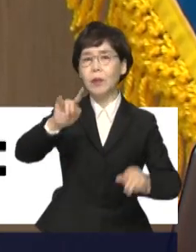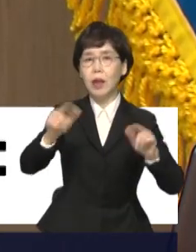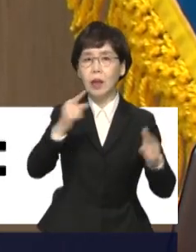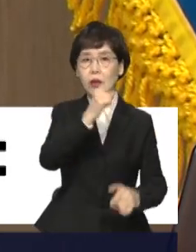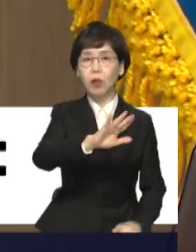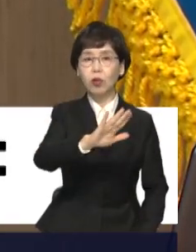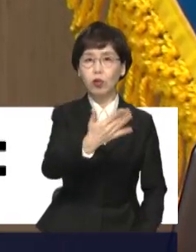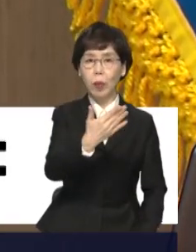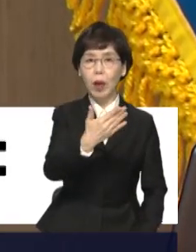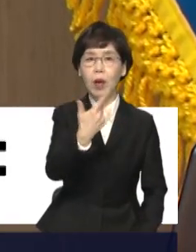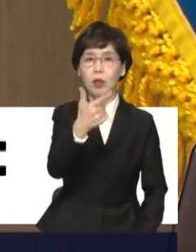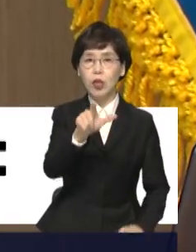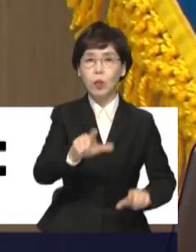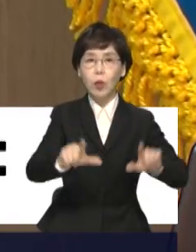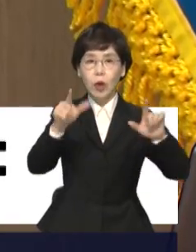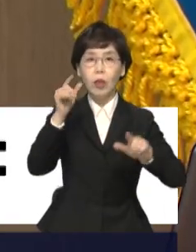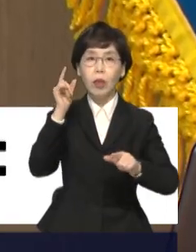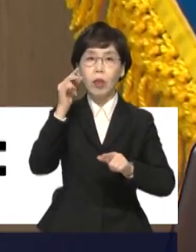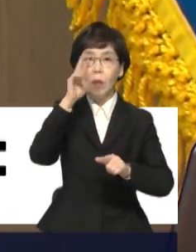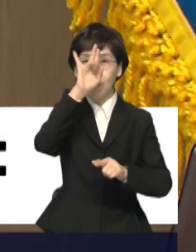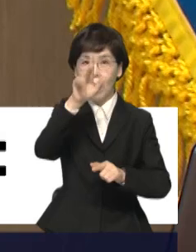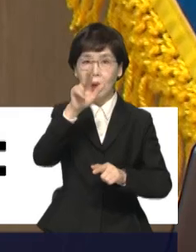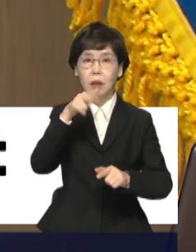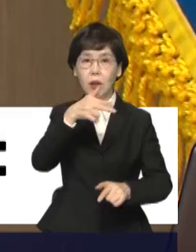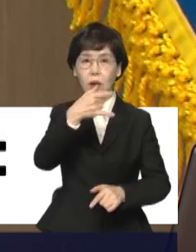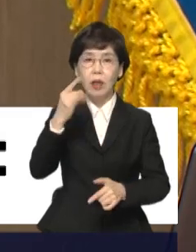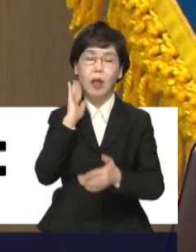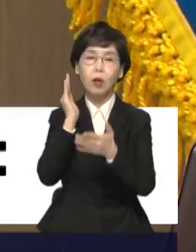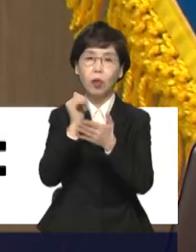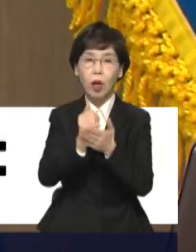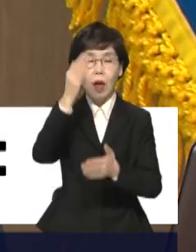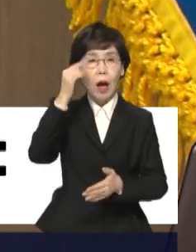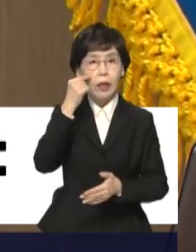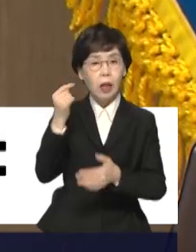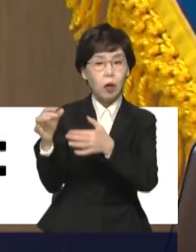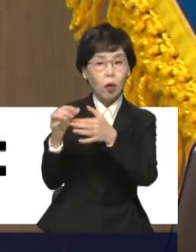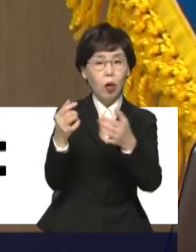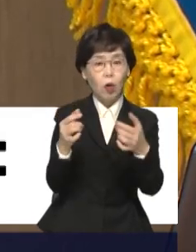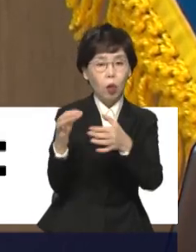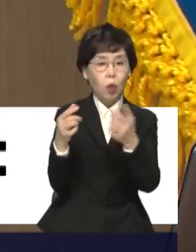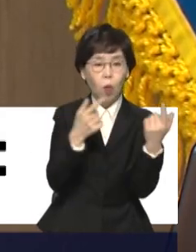1965년 박정희 대통령은 한일 간의